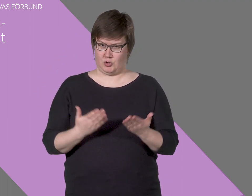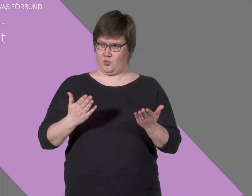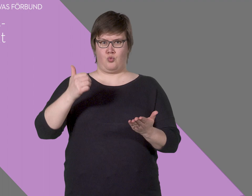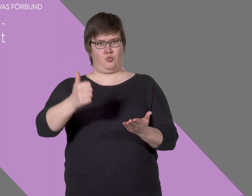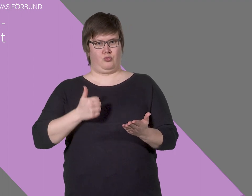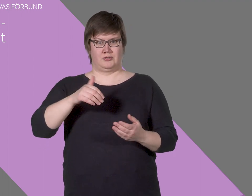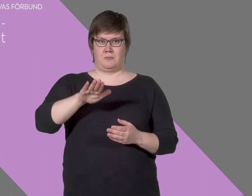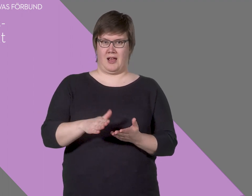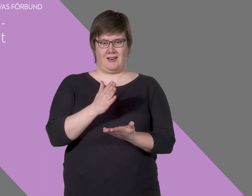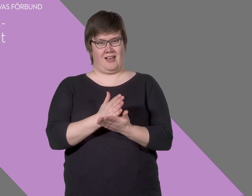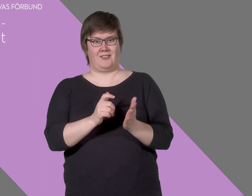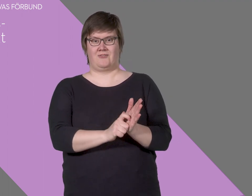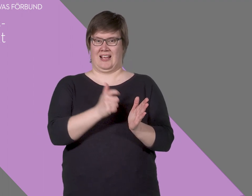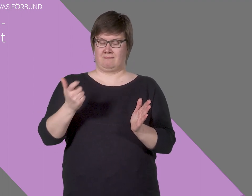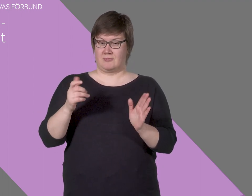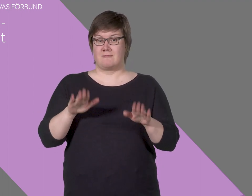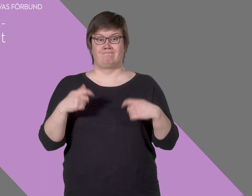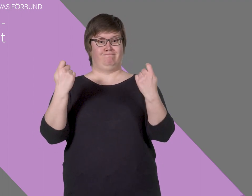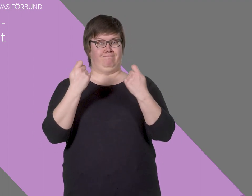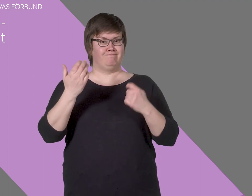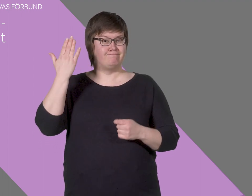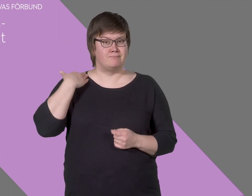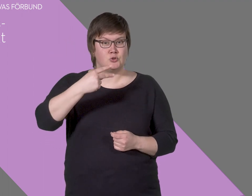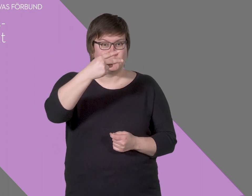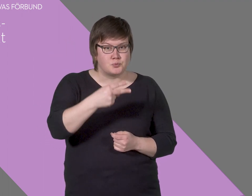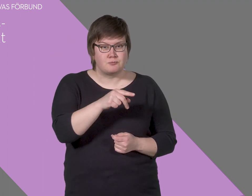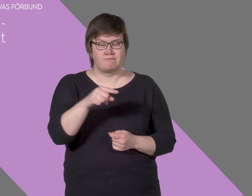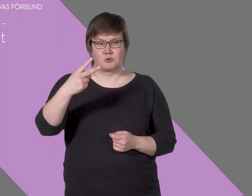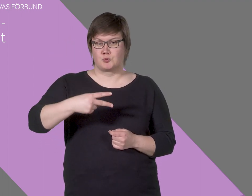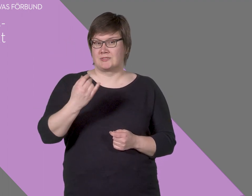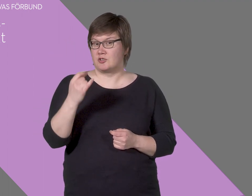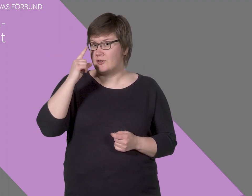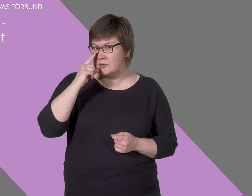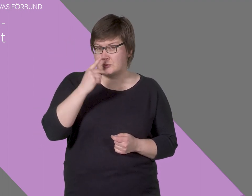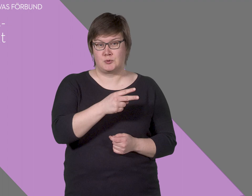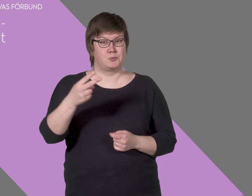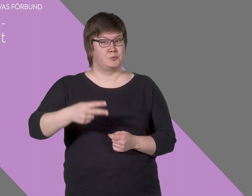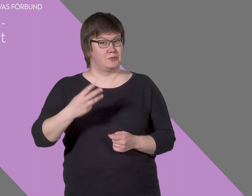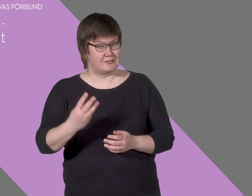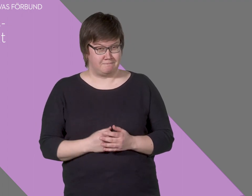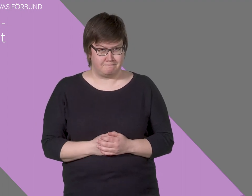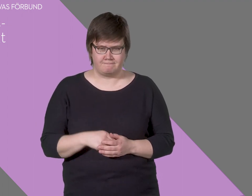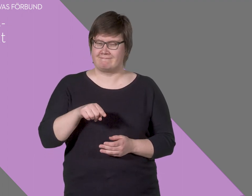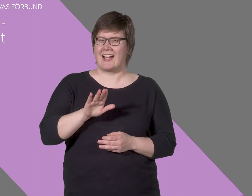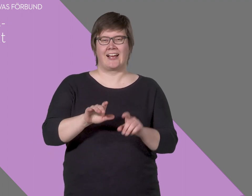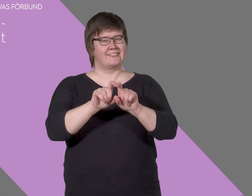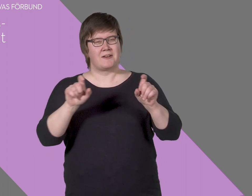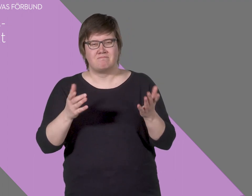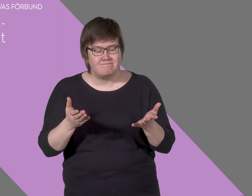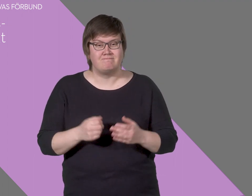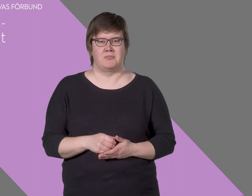Årets barnrättsvecka firades den 20–26 november 2023 under temat -